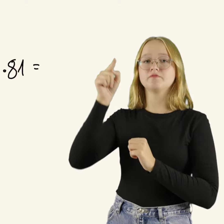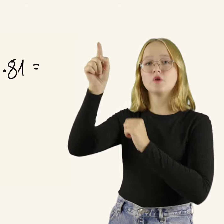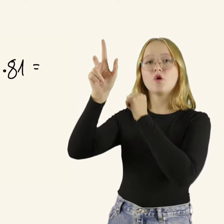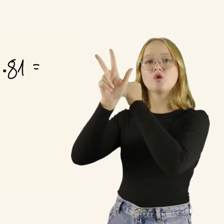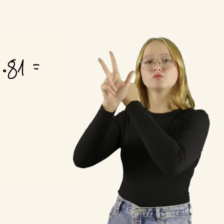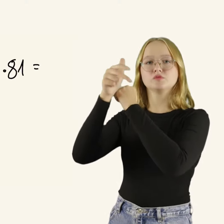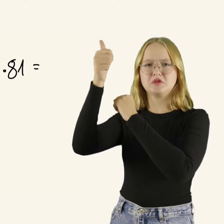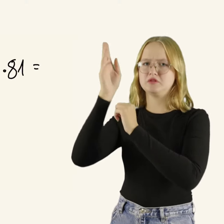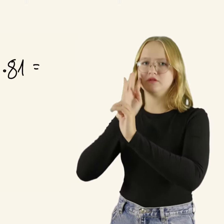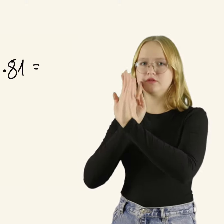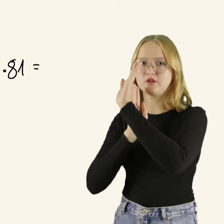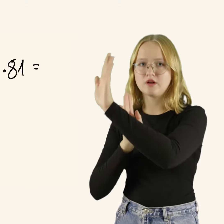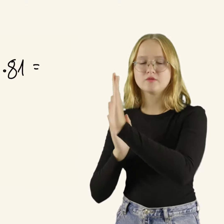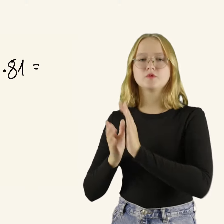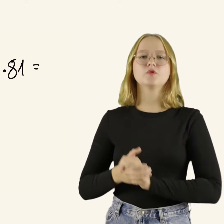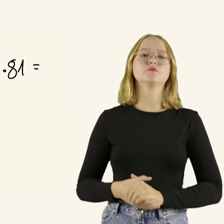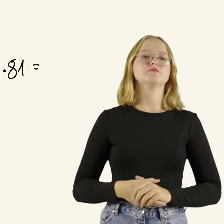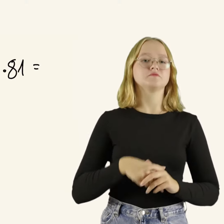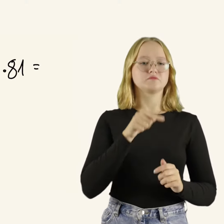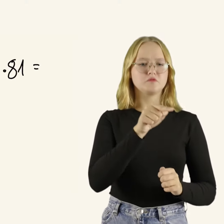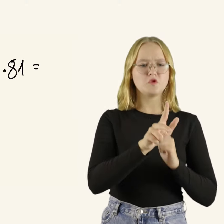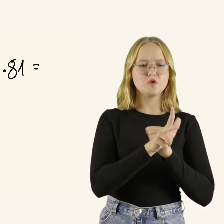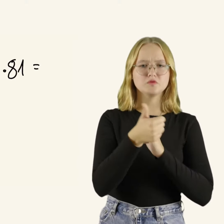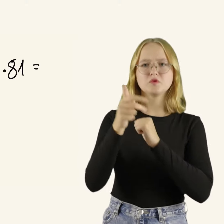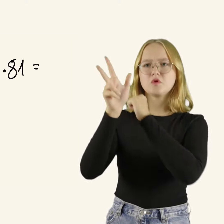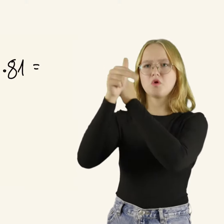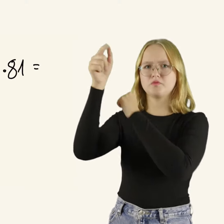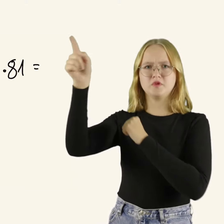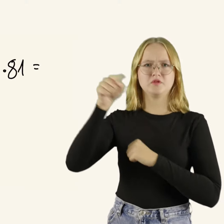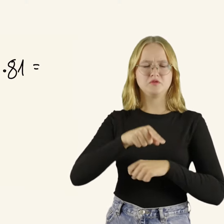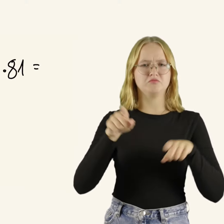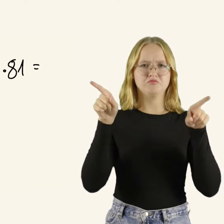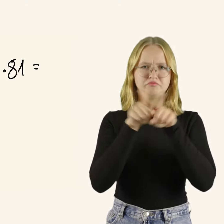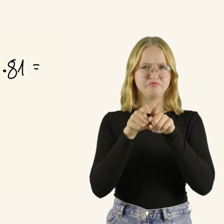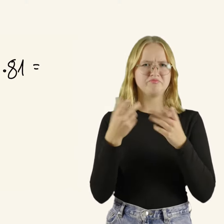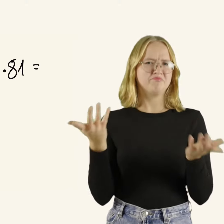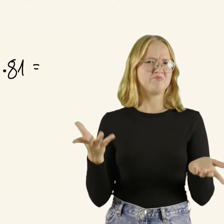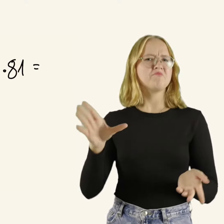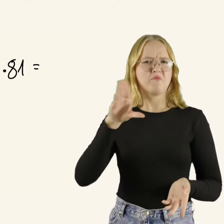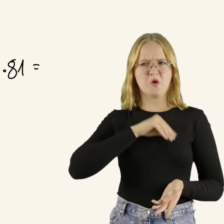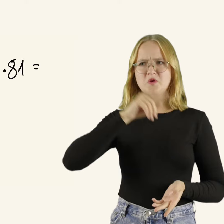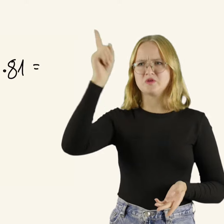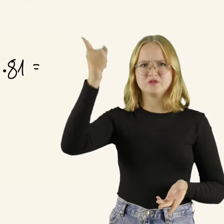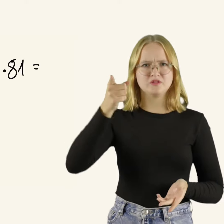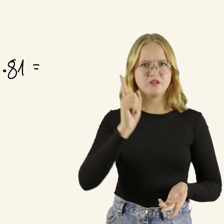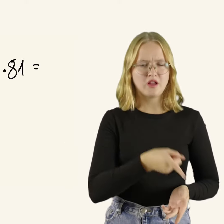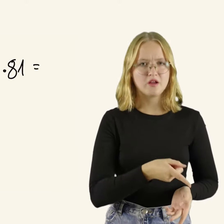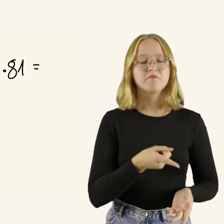81 zostawiamy bez zmian. Widzimy, że możemy skrócić 81